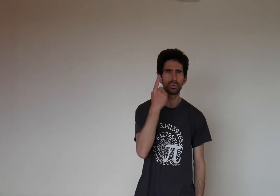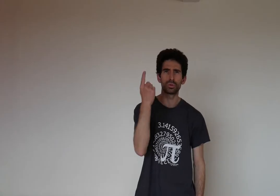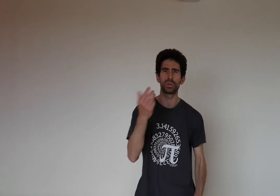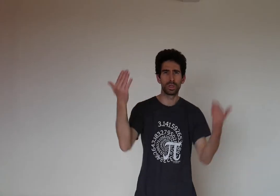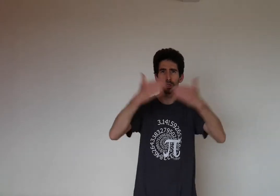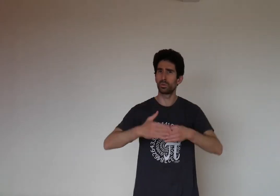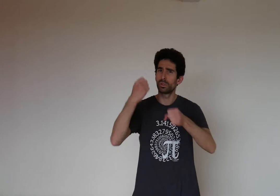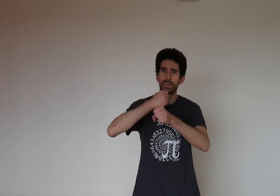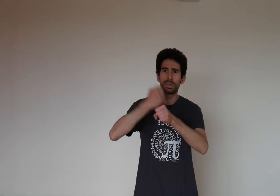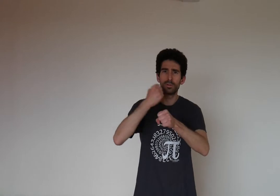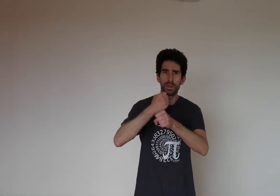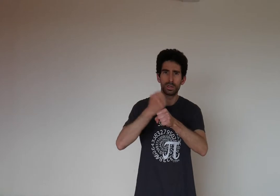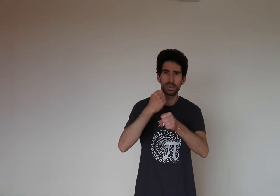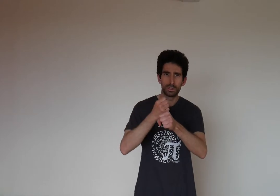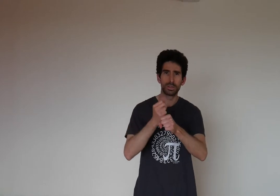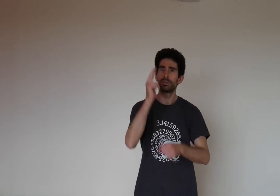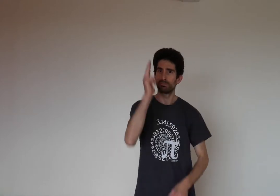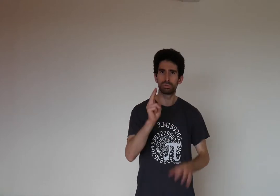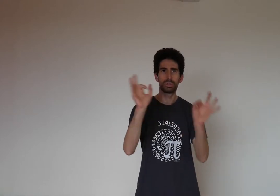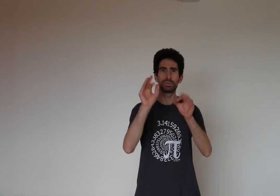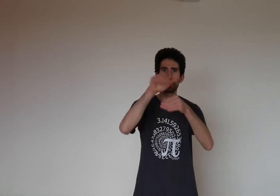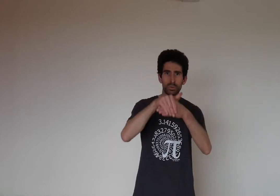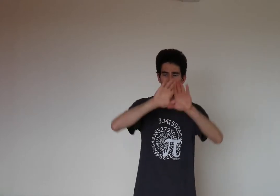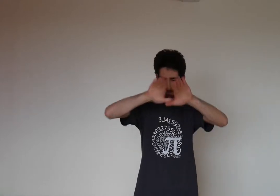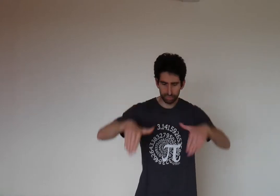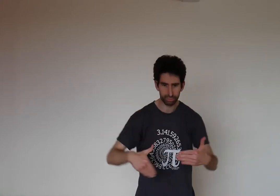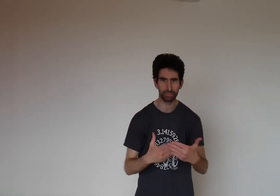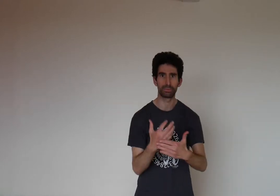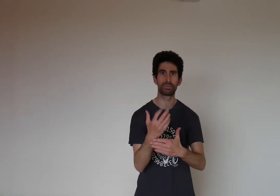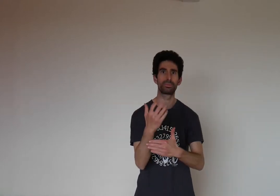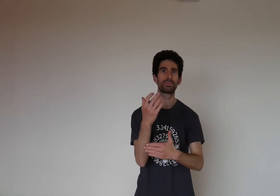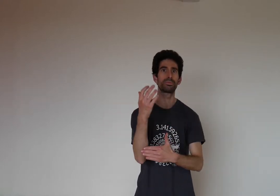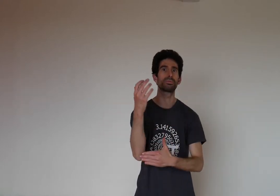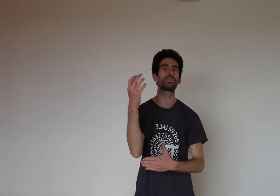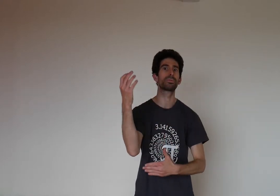Ils travaillent toujours la nuit de 10h du soir au lever du soleil.